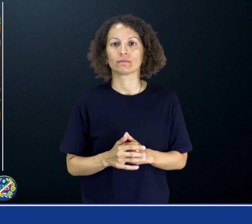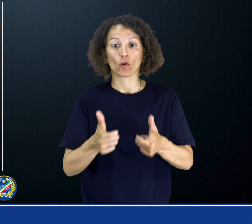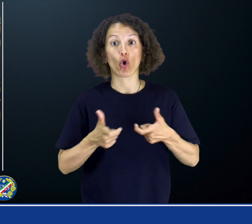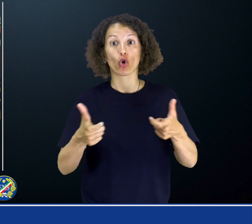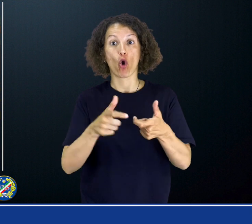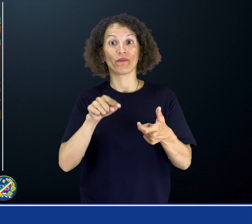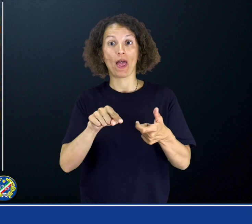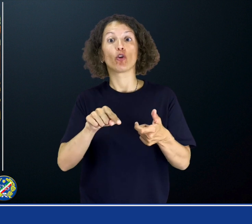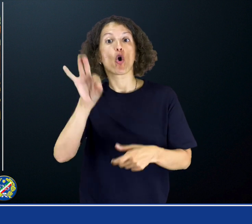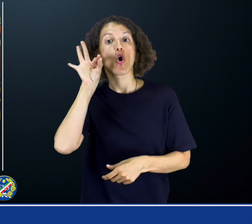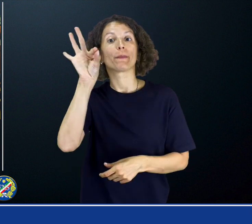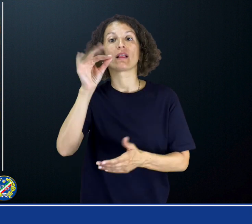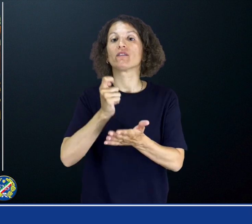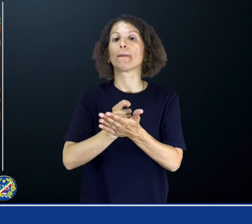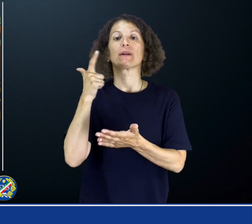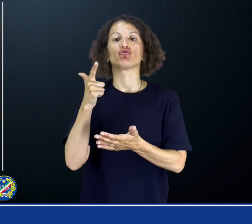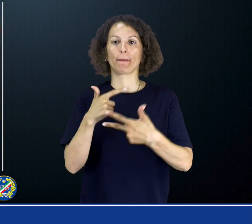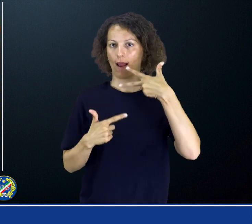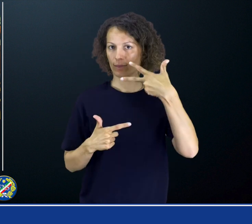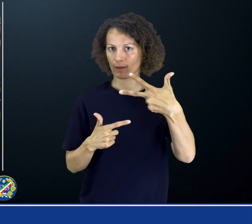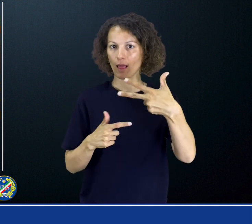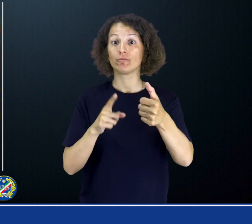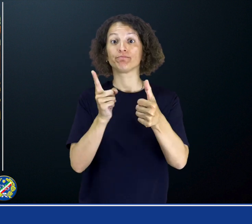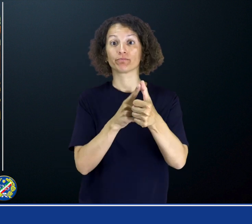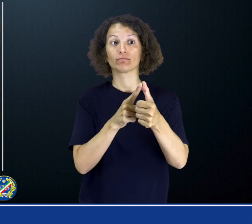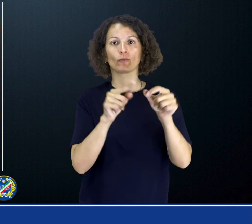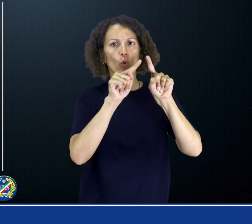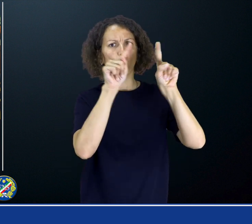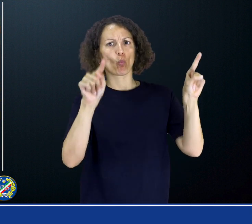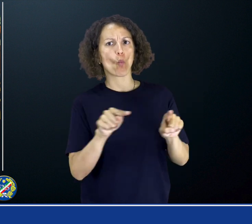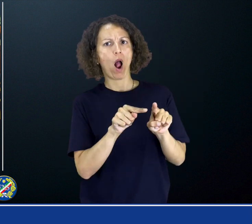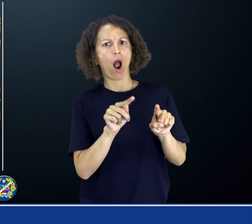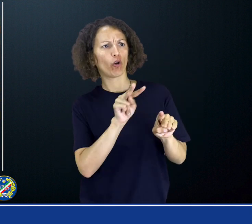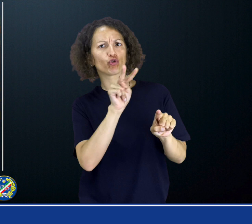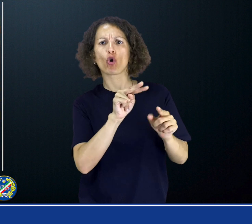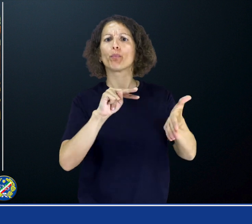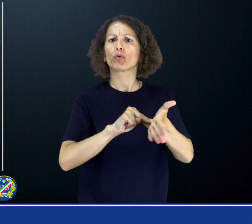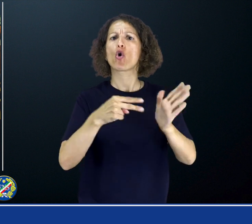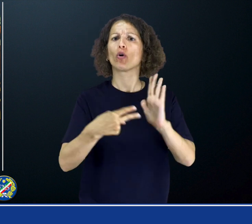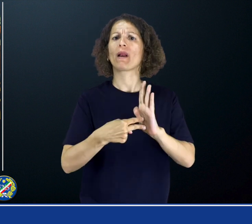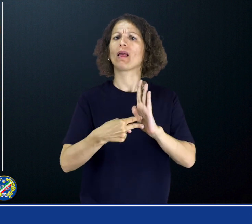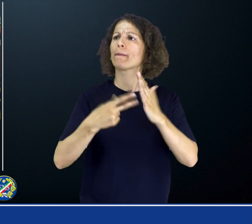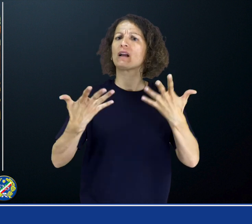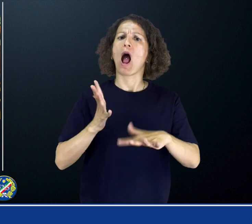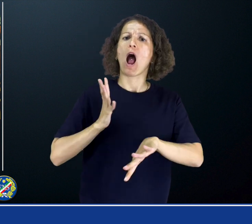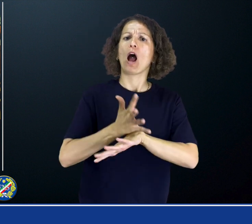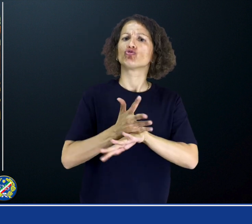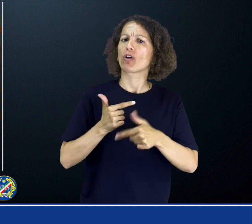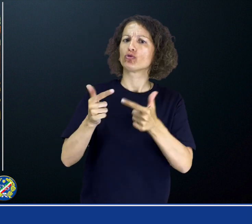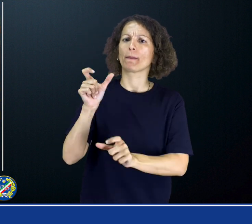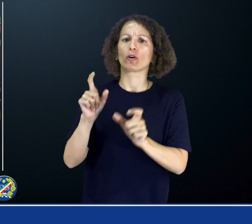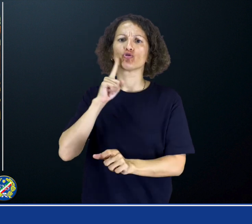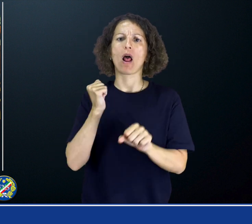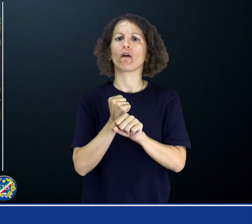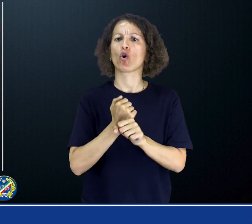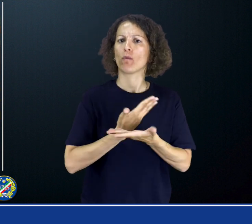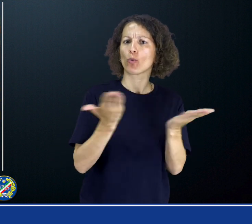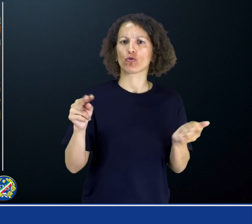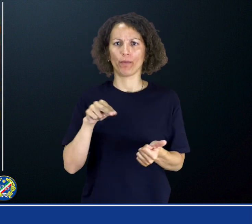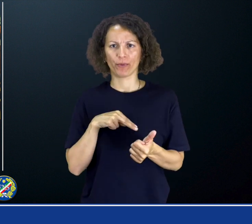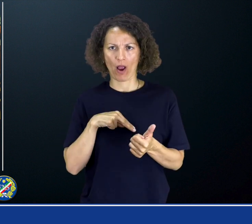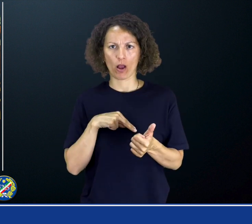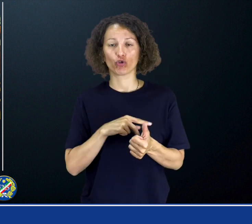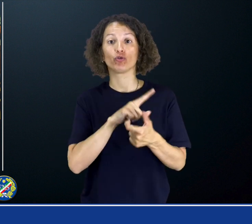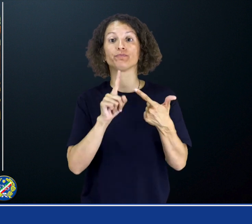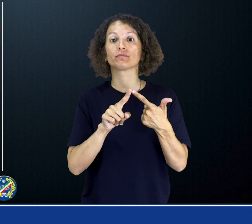Gli obiettivi principali del Convegno sono: 1) delineare il quadro delle problematiche dell’accesso al lavoro pubblico e privato per i Sordi,;